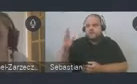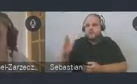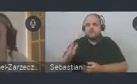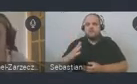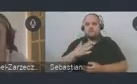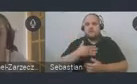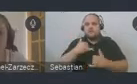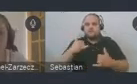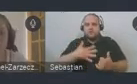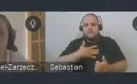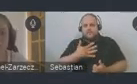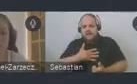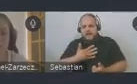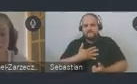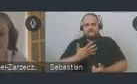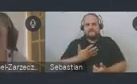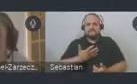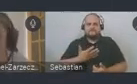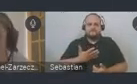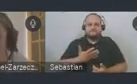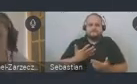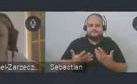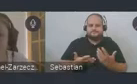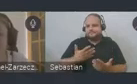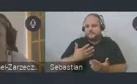to oni mają mnóstwo obaw, mnóstwo takich barier,